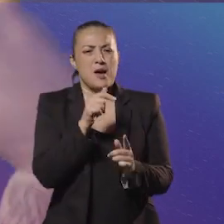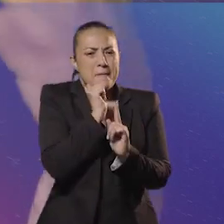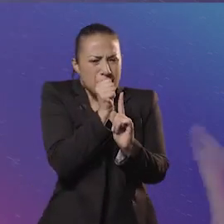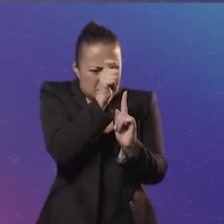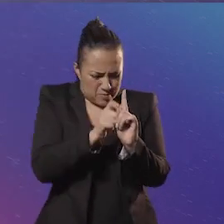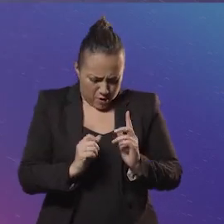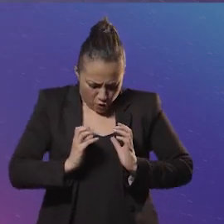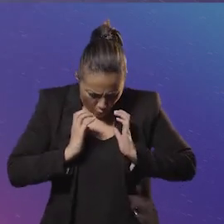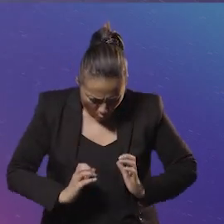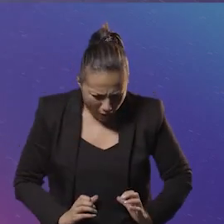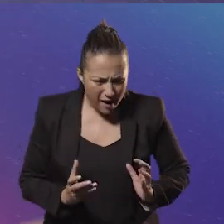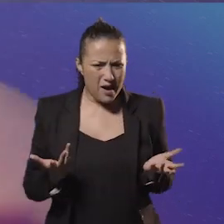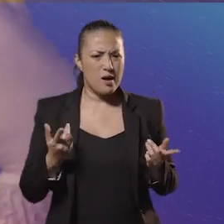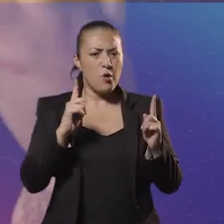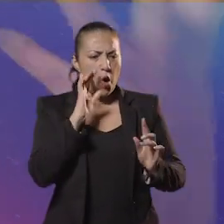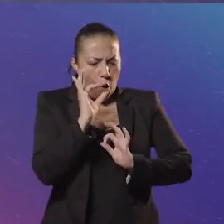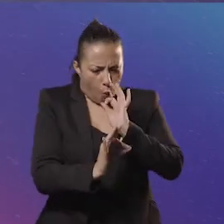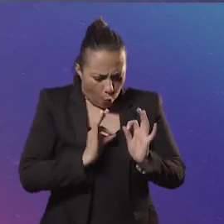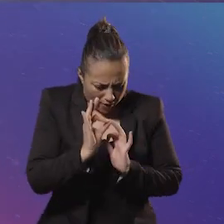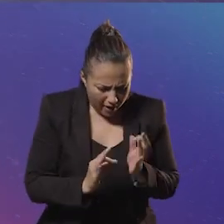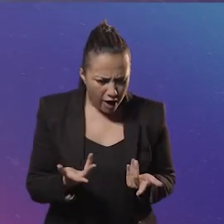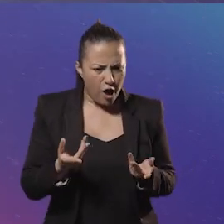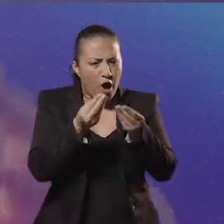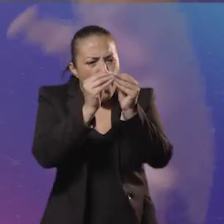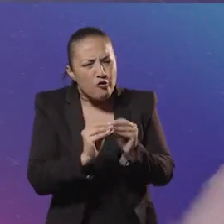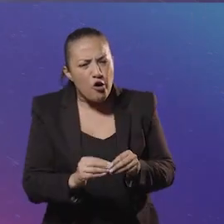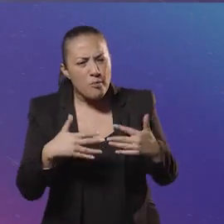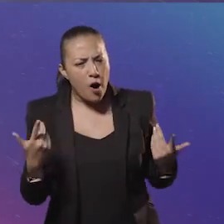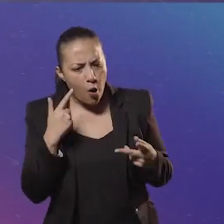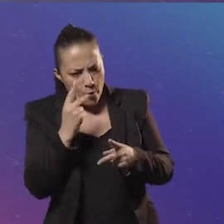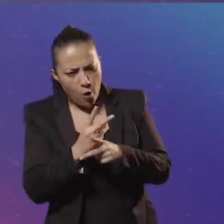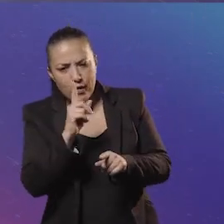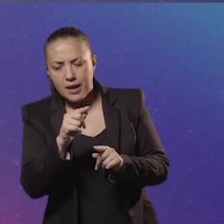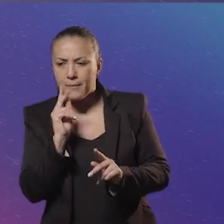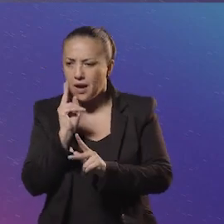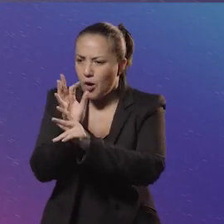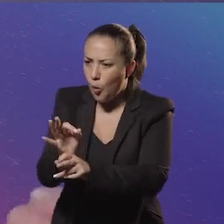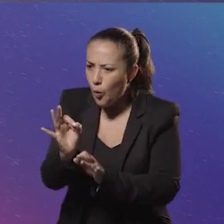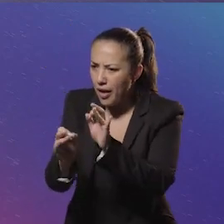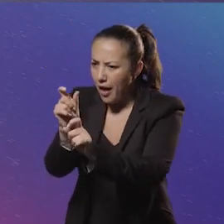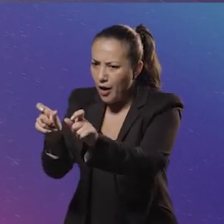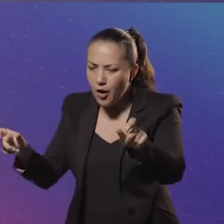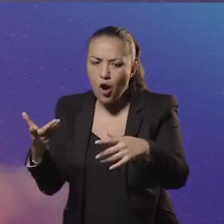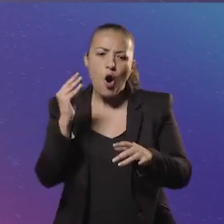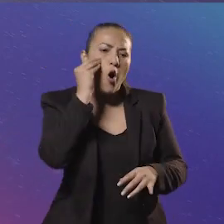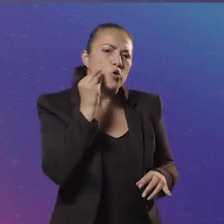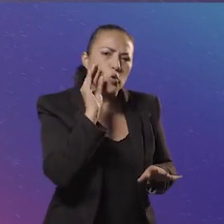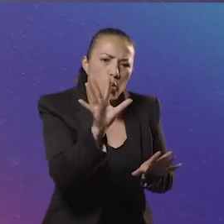con tu propio cuerpo, con tus cuidados, con la forma en la que cuidas también de otras personas, con tu hogar,